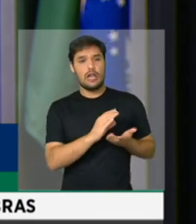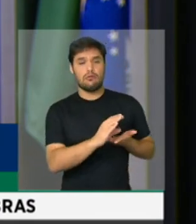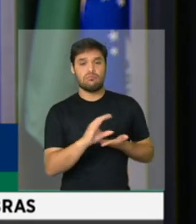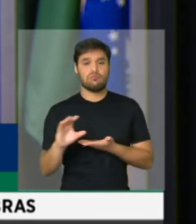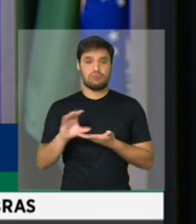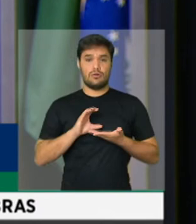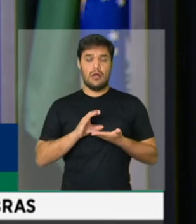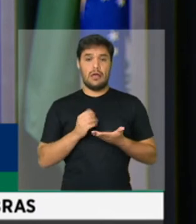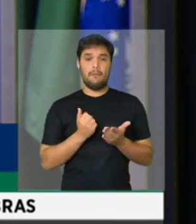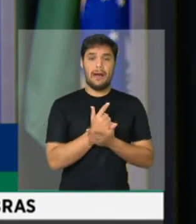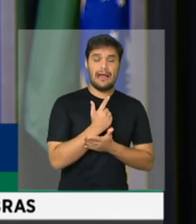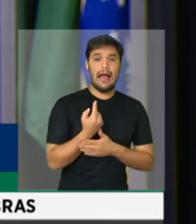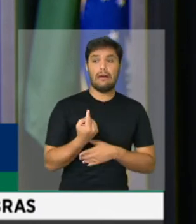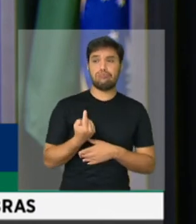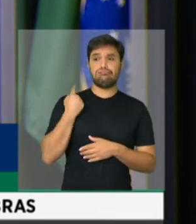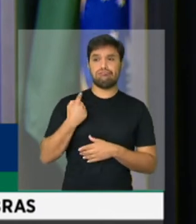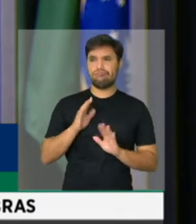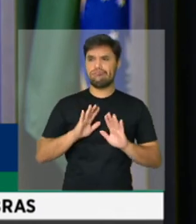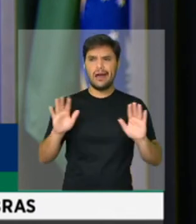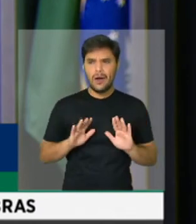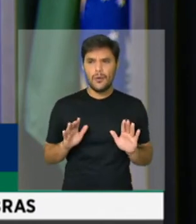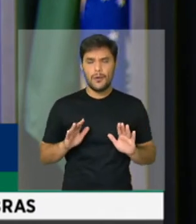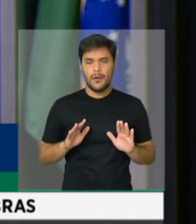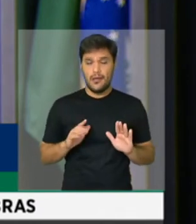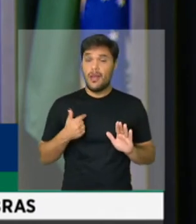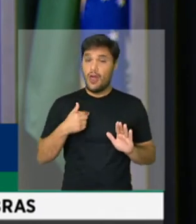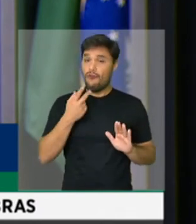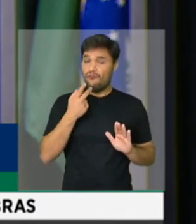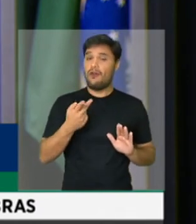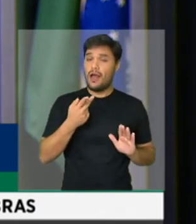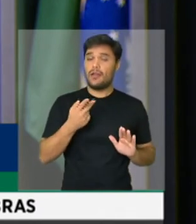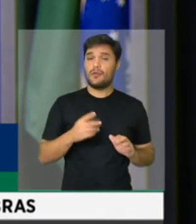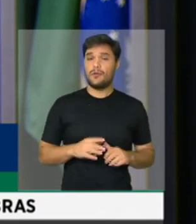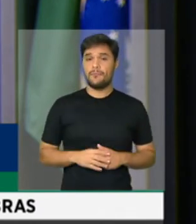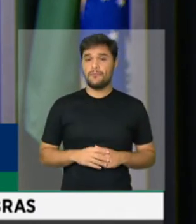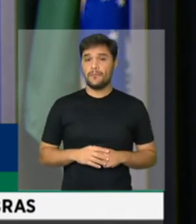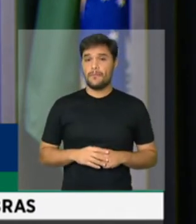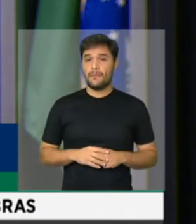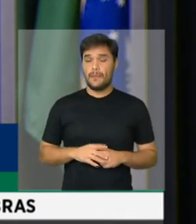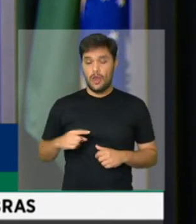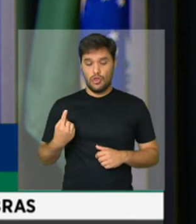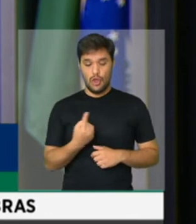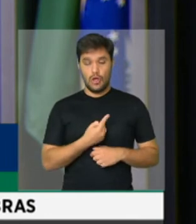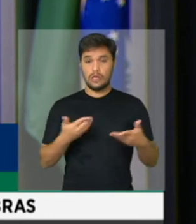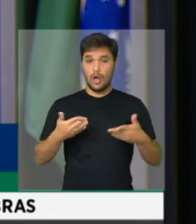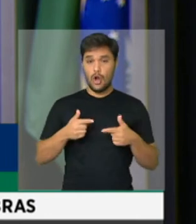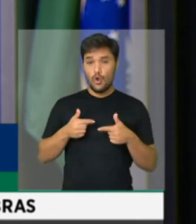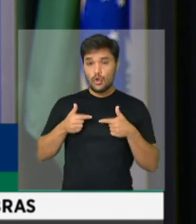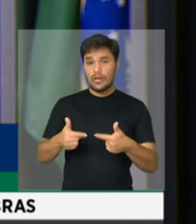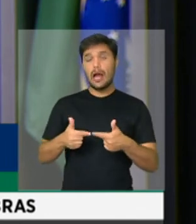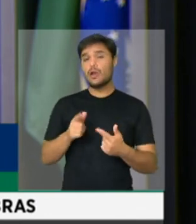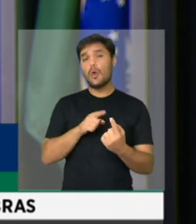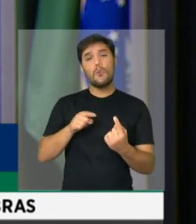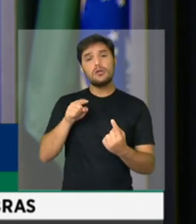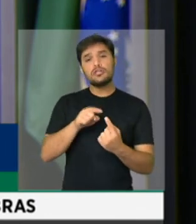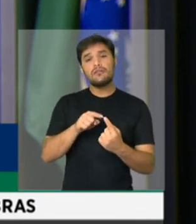POR OUTRO LADO, NÓS NÃO PODEMOS DEIXAR DE RECONHECER... QUE ESSA PRIVATIZAÇÃO NÃO PODE SER... PARA BUSCAR O DINHEIRO DA PETROBRAS PARA SUBSIDIAR O